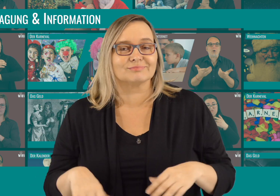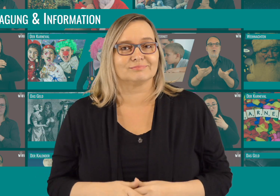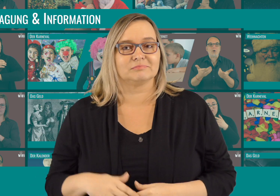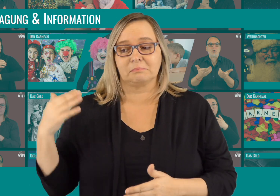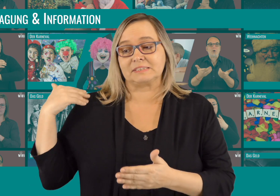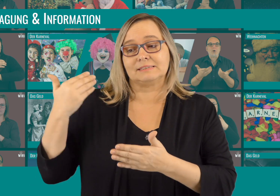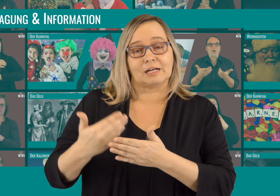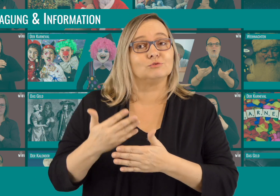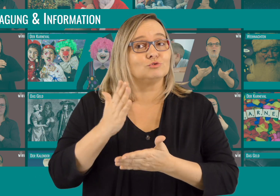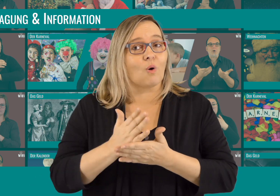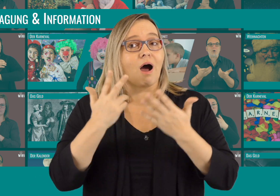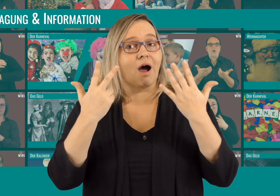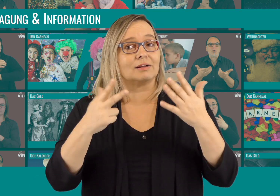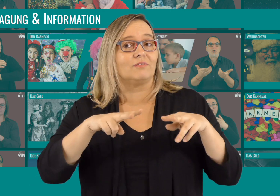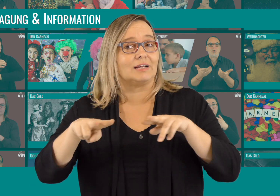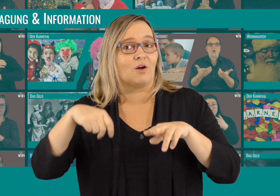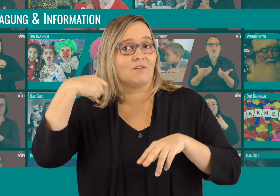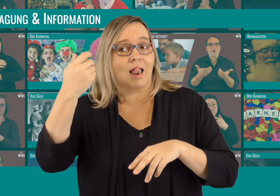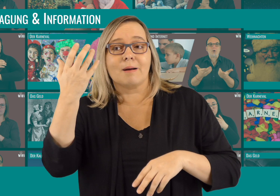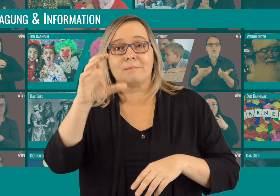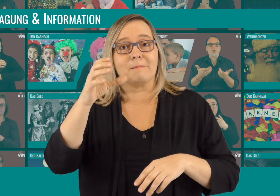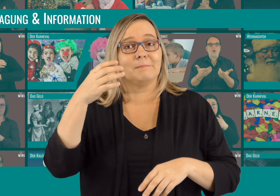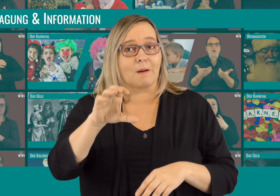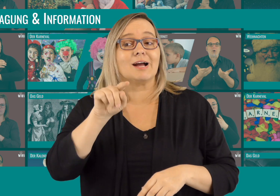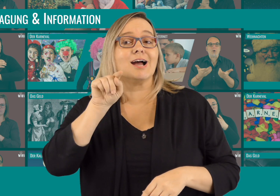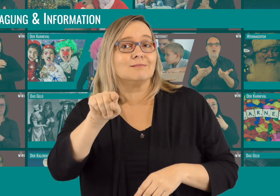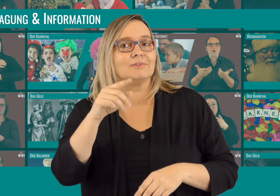Insgesamt 8 Videos haben wir bis jetzt veröffentlicht: